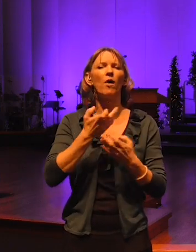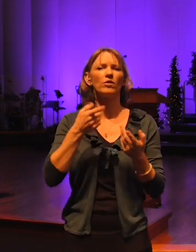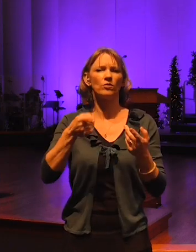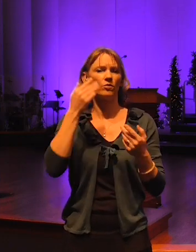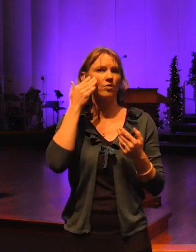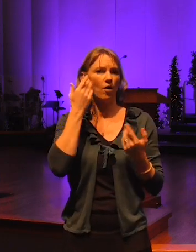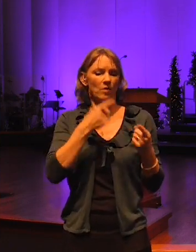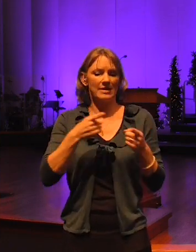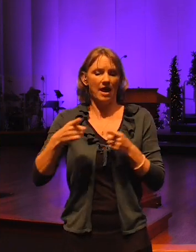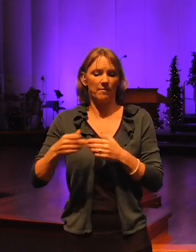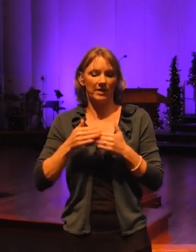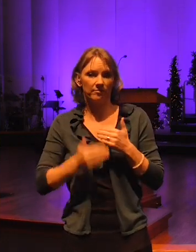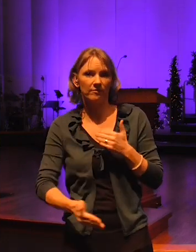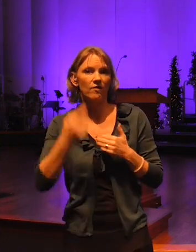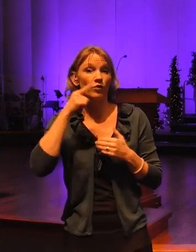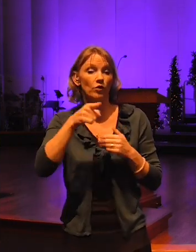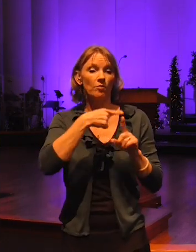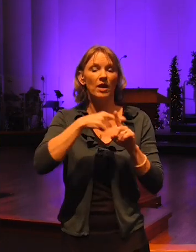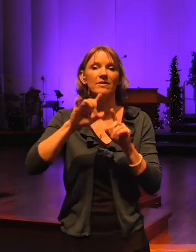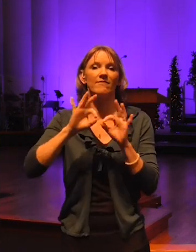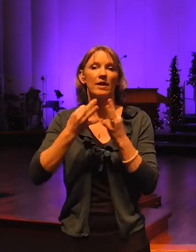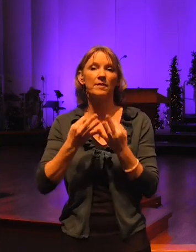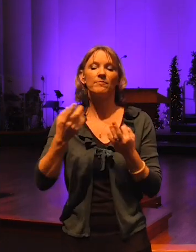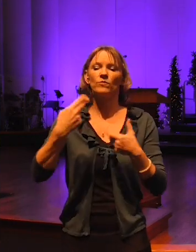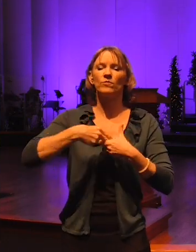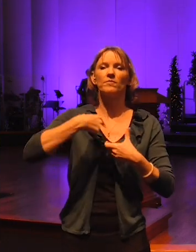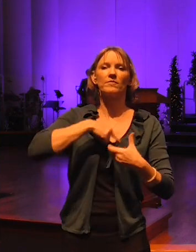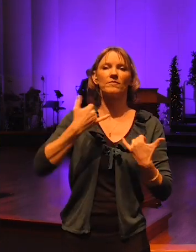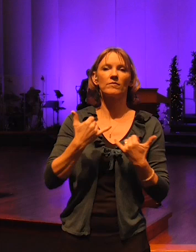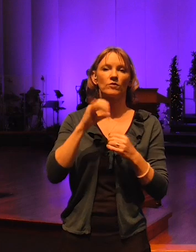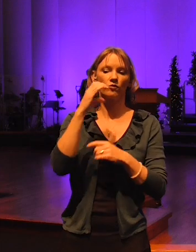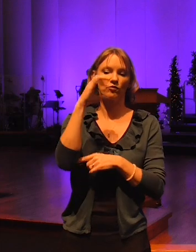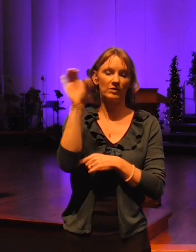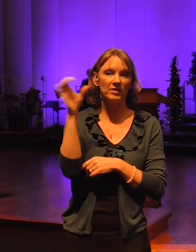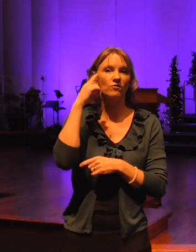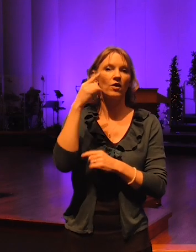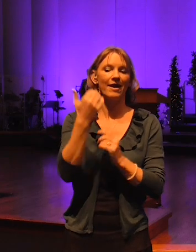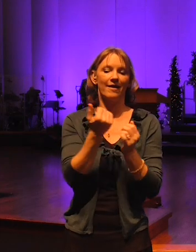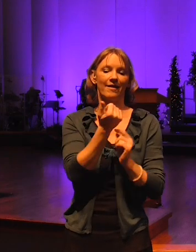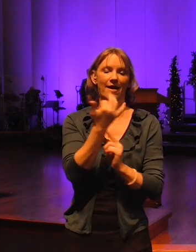su familia. Únase a nosotros esta Navidad para un servicio con velas el 23 y 24 de diciembre